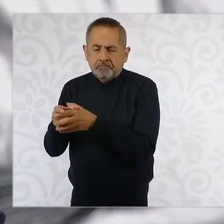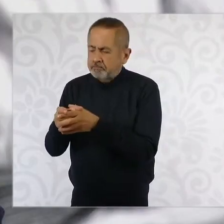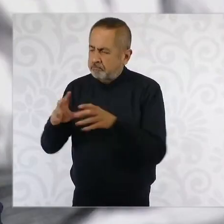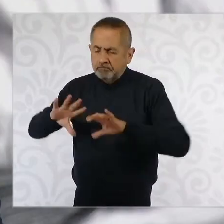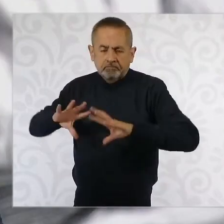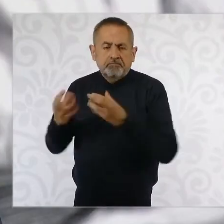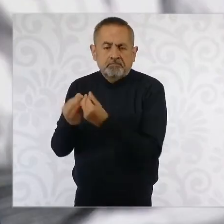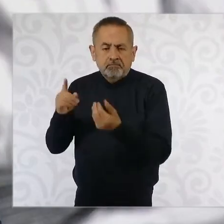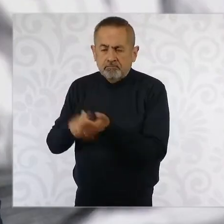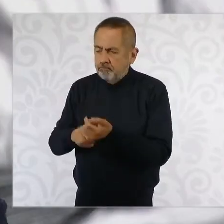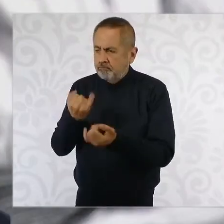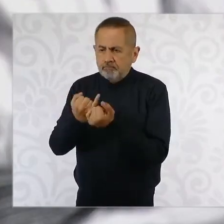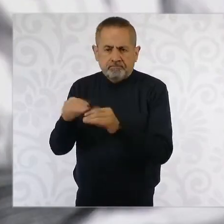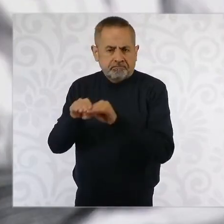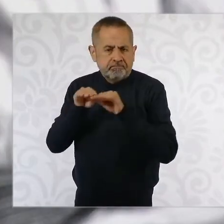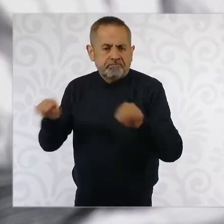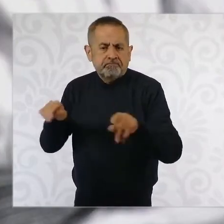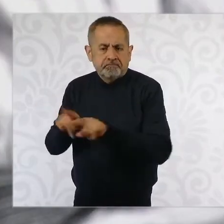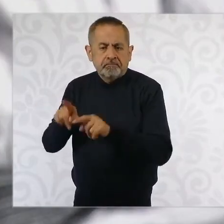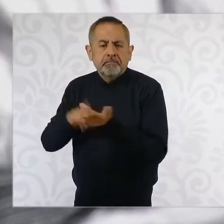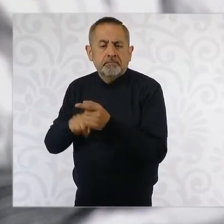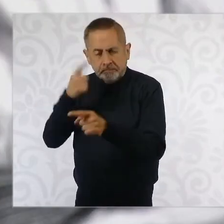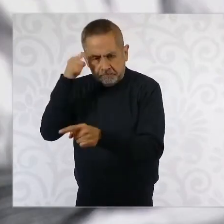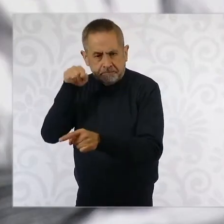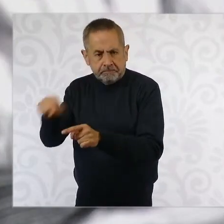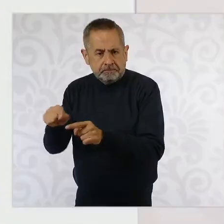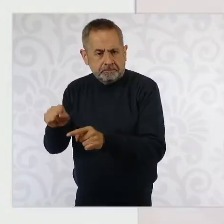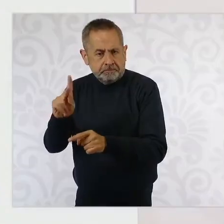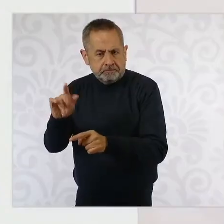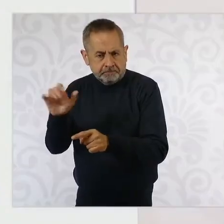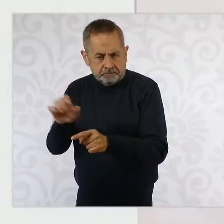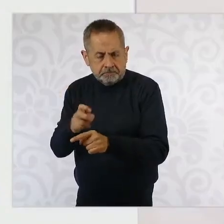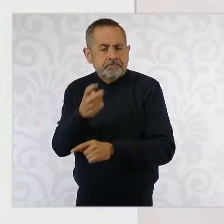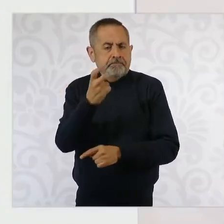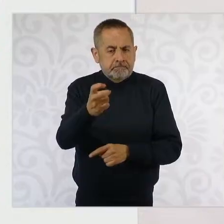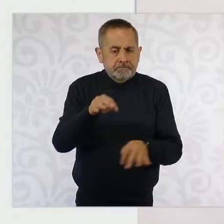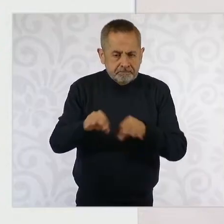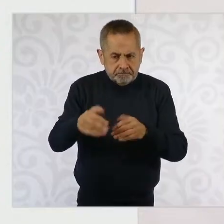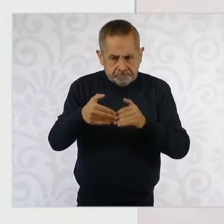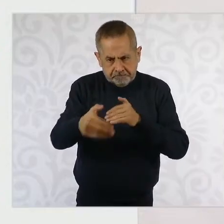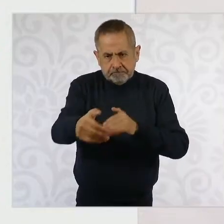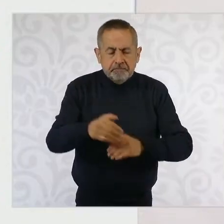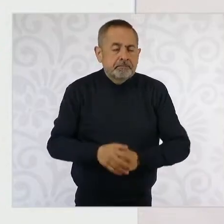verticalmente esa es una parte del trabajo que se está haciendo la otra parte se hizo una